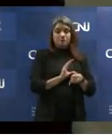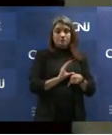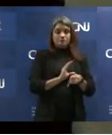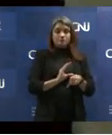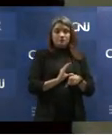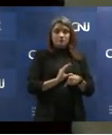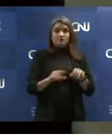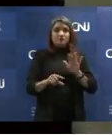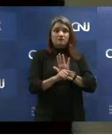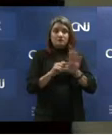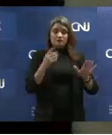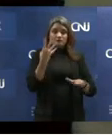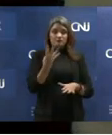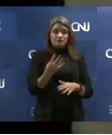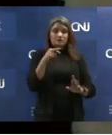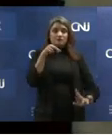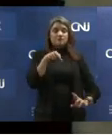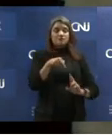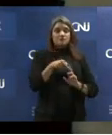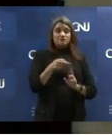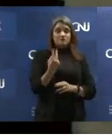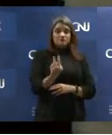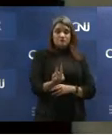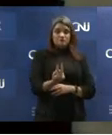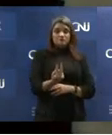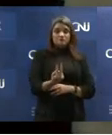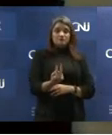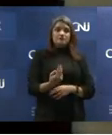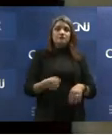No parágrafo quarto, inciso quinto, assim como do artigo